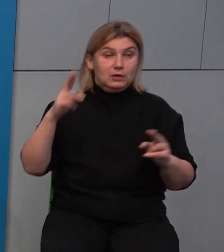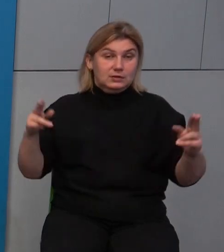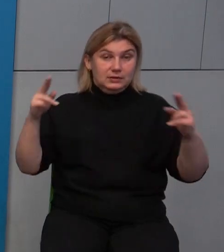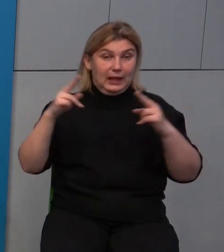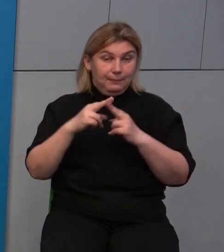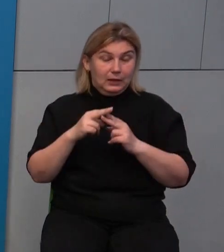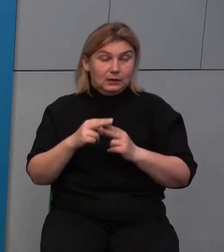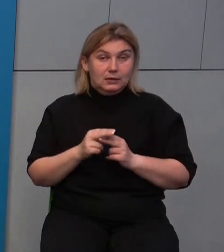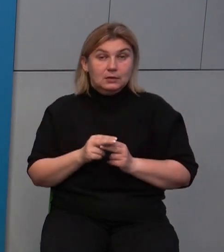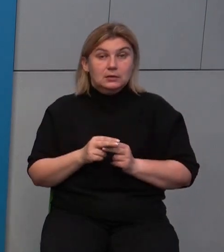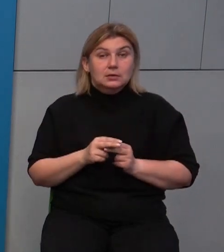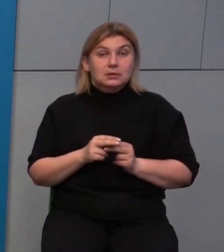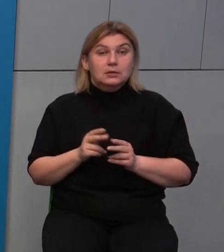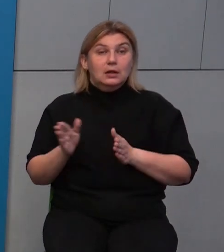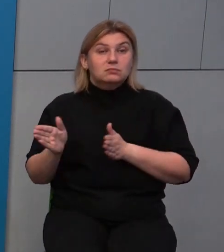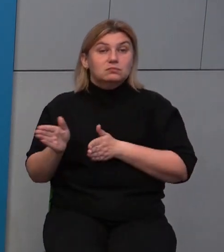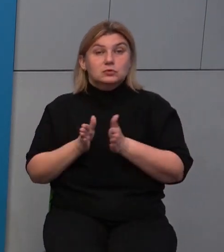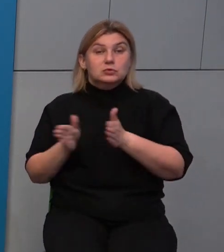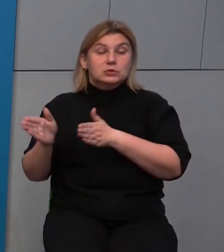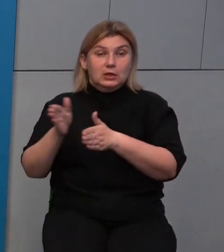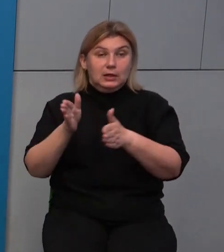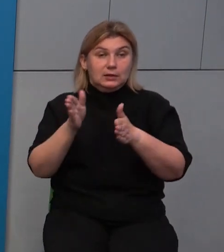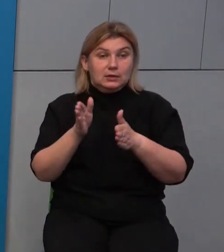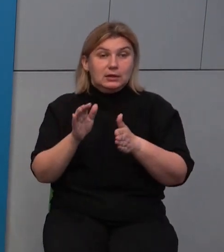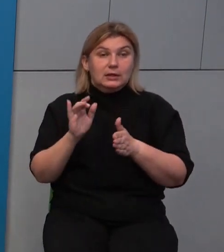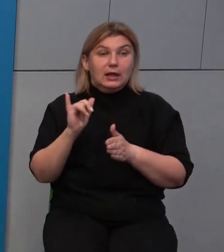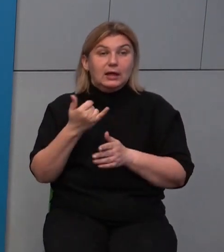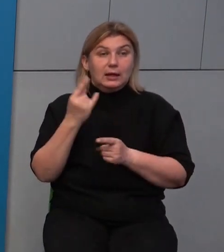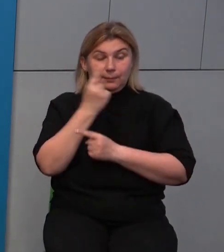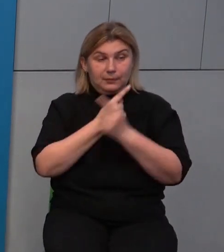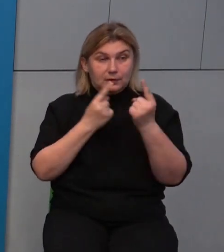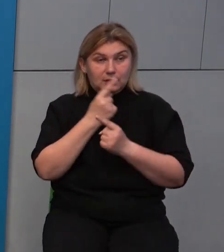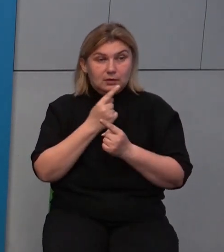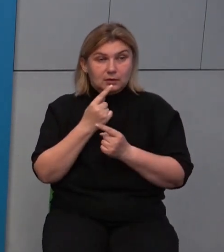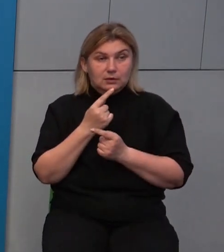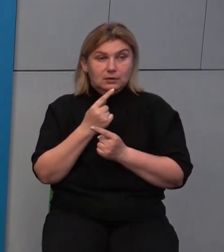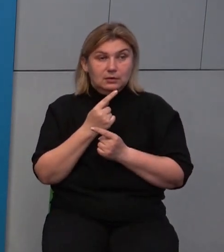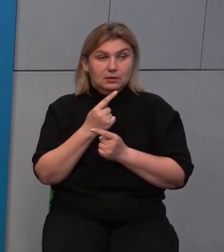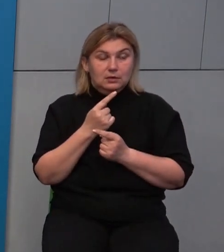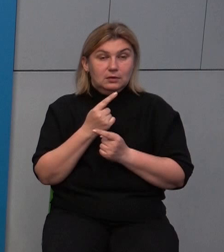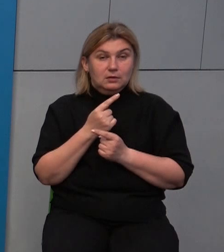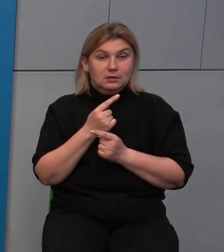chodziło tym szlakiem takim, jaki się wydawał czytelny dla osób, dla Polaków,